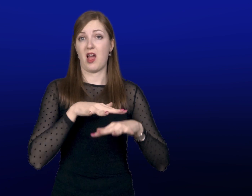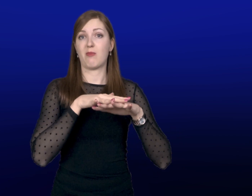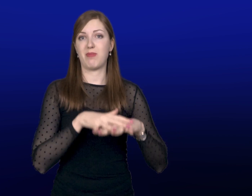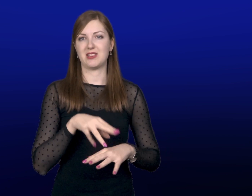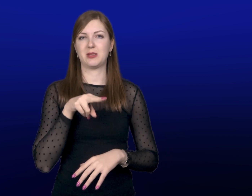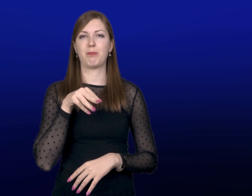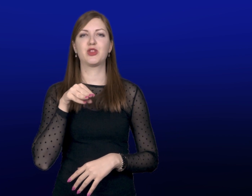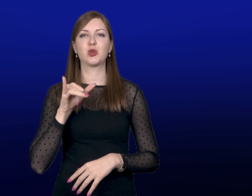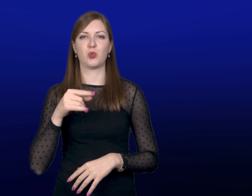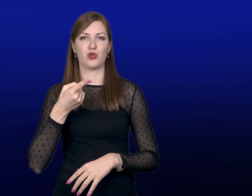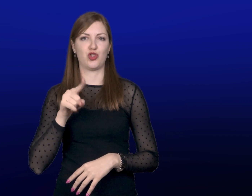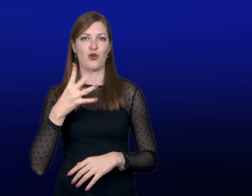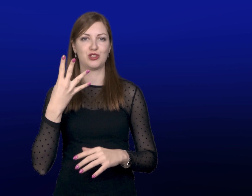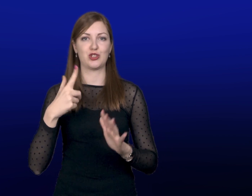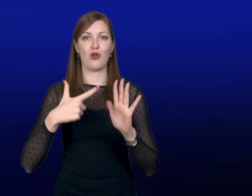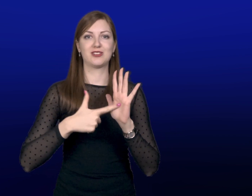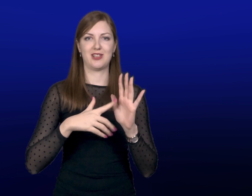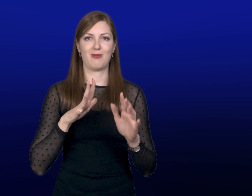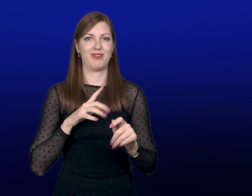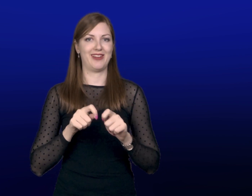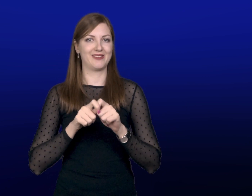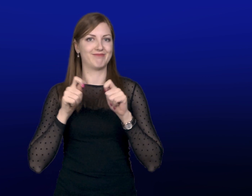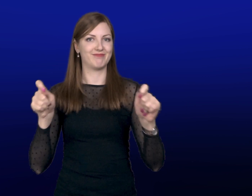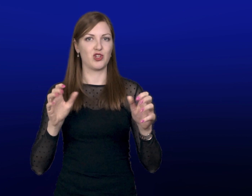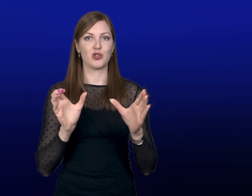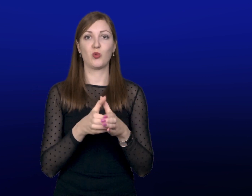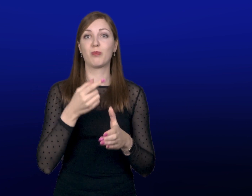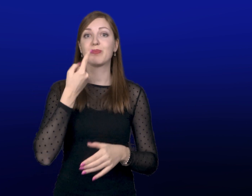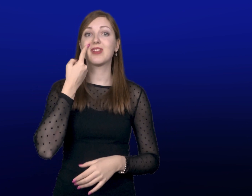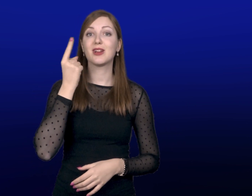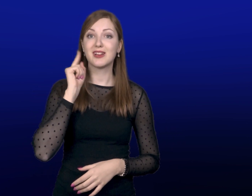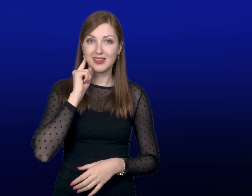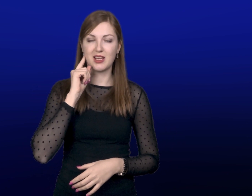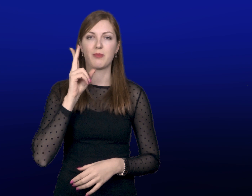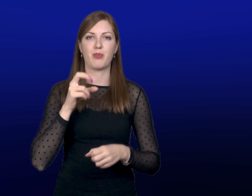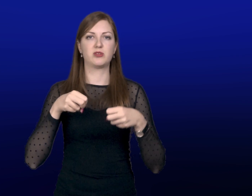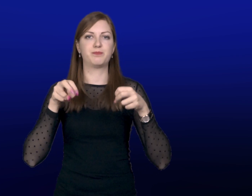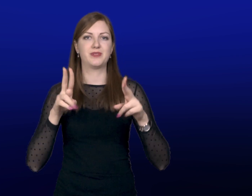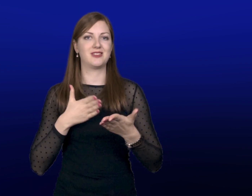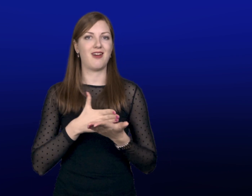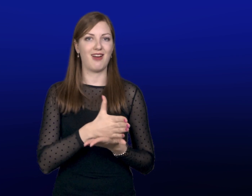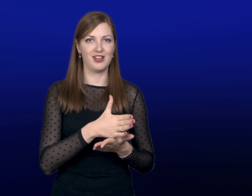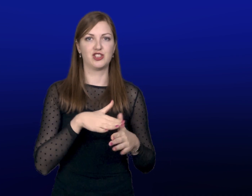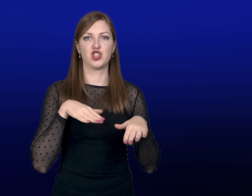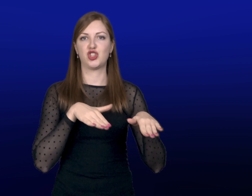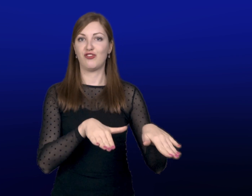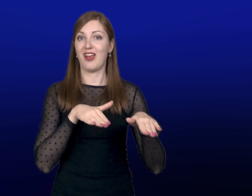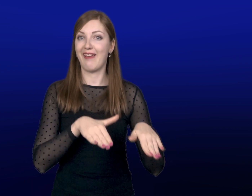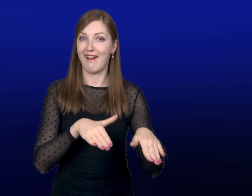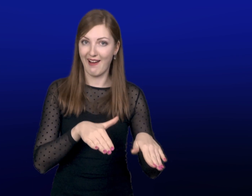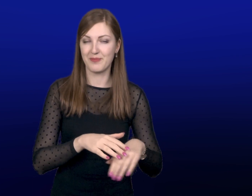Были открыты группы глухих на базе ПТУ № 47 по специальности «швея»,